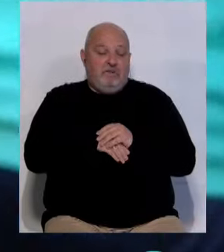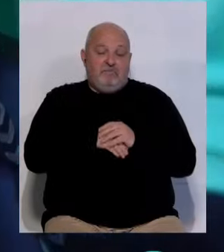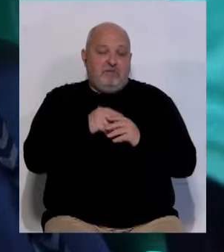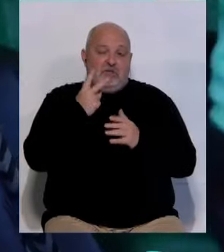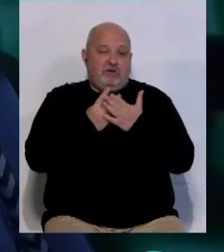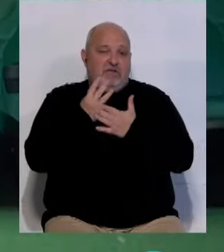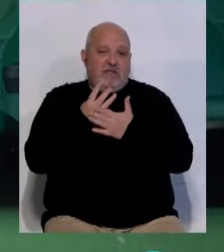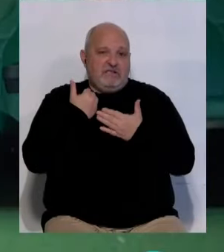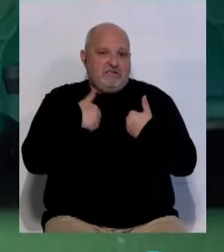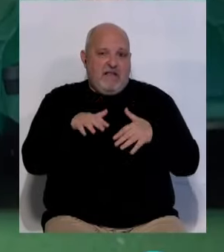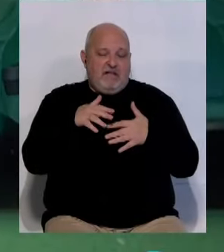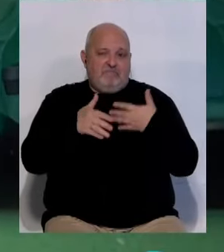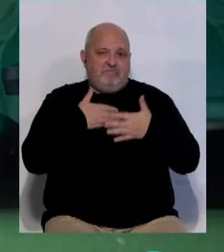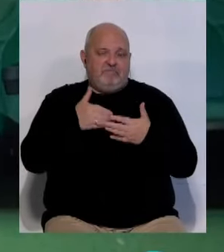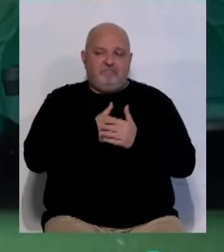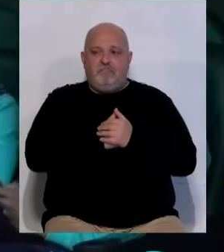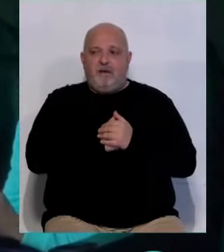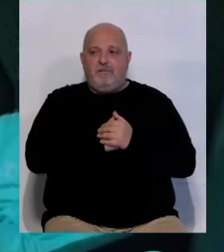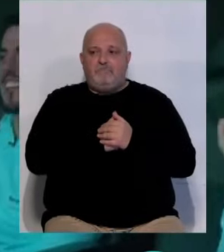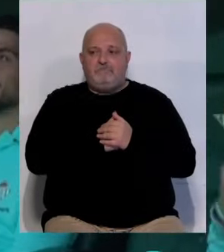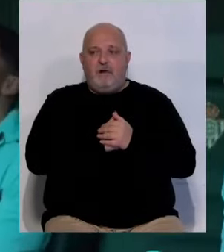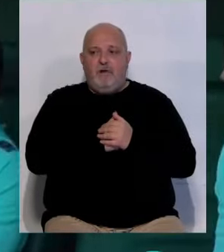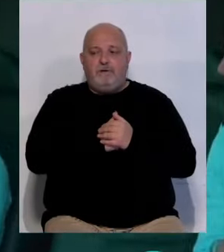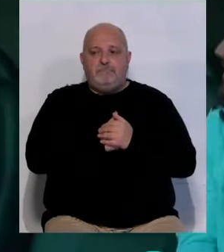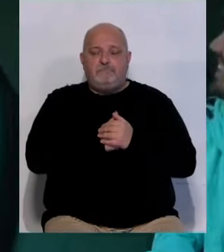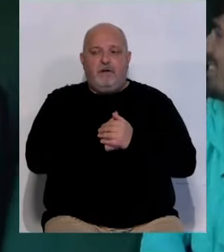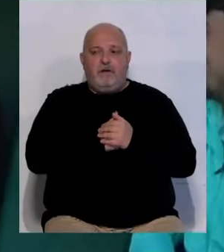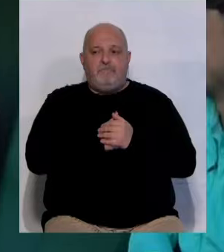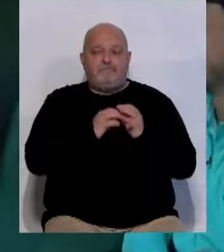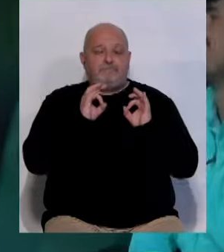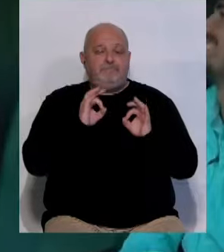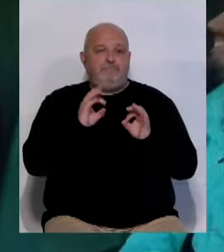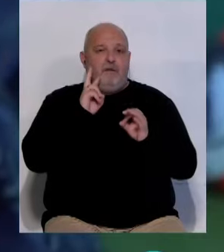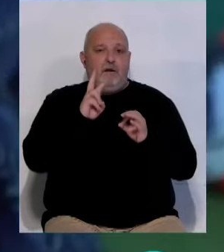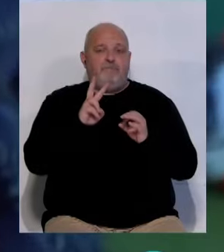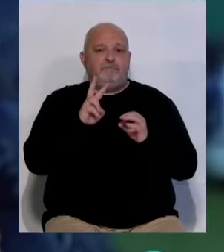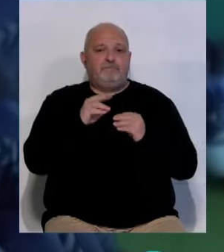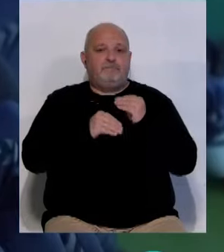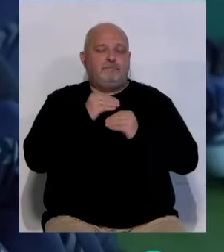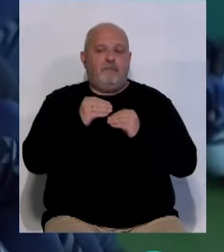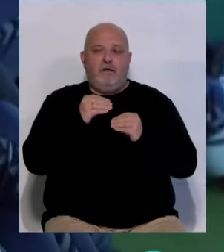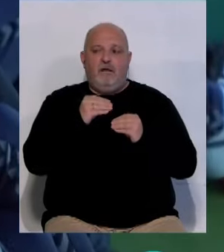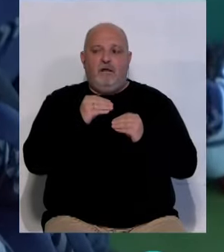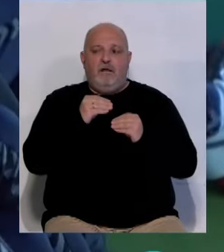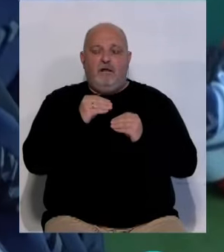días pueda competir y pueda estar en condiciones pues eh vamos a ver cómo se desarrolla el resto